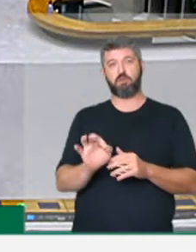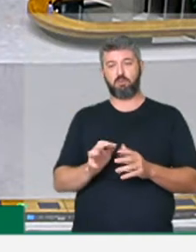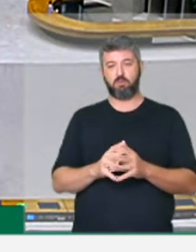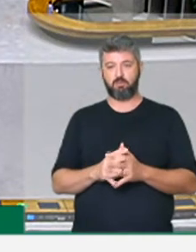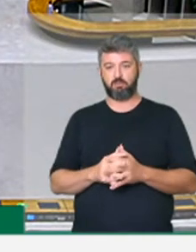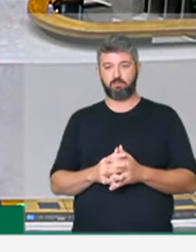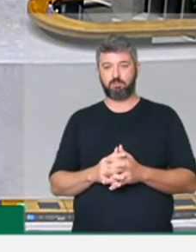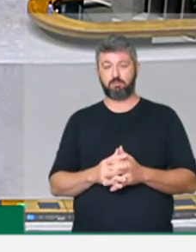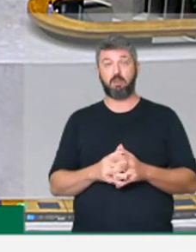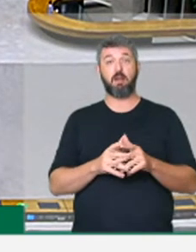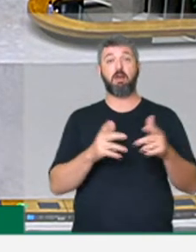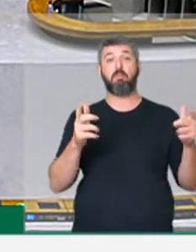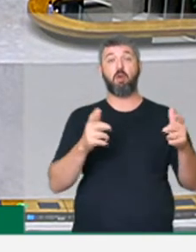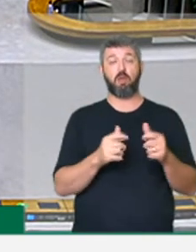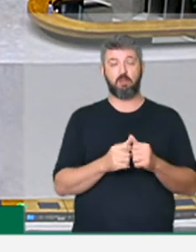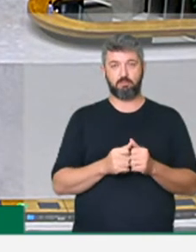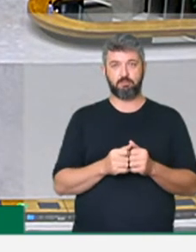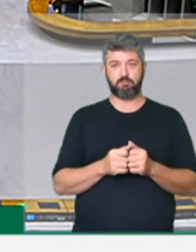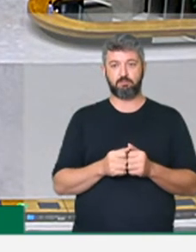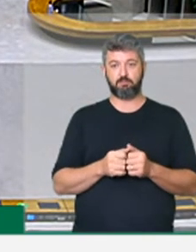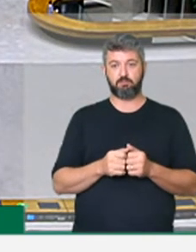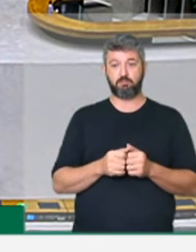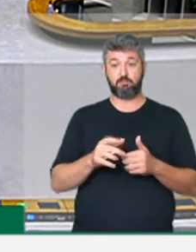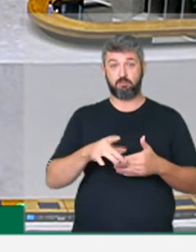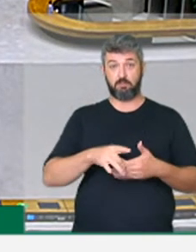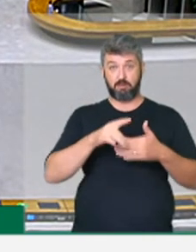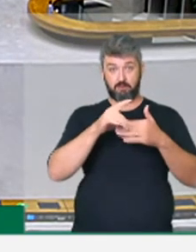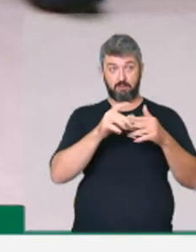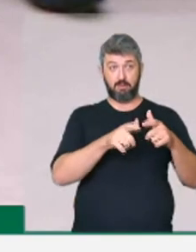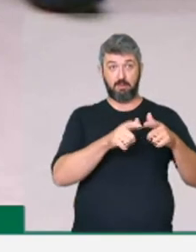PRESIDENTE, SEGUE ORIENTANDO SIM. ALIÁS SE DEPENDESSE DA MINORIA DESDE O INÍCIO NÓS NÃO PRECISÁVAMOS NEM TER